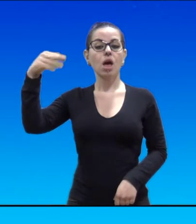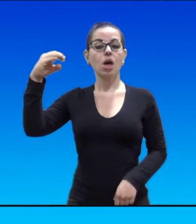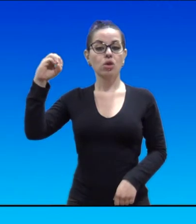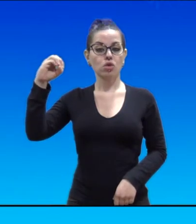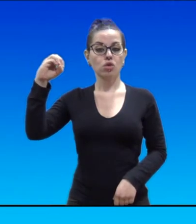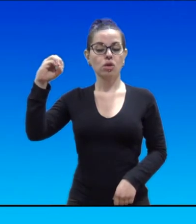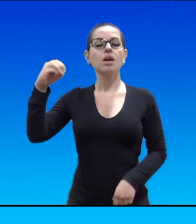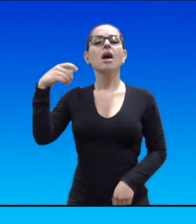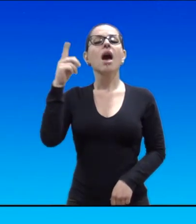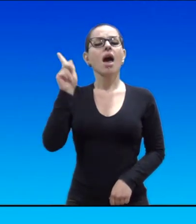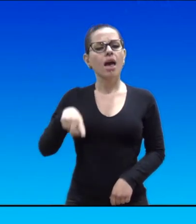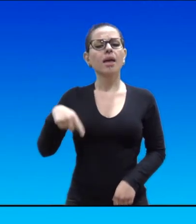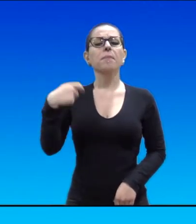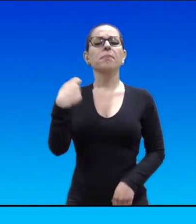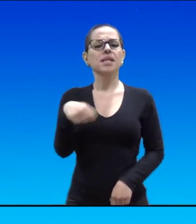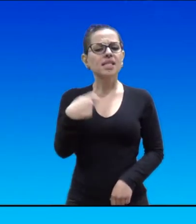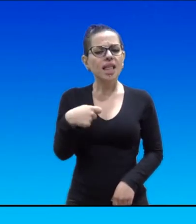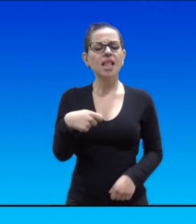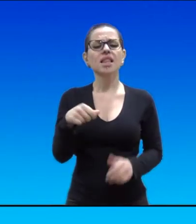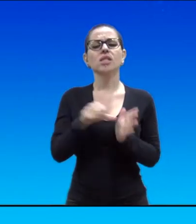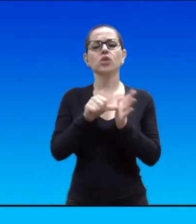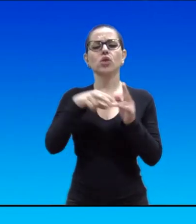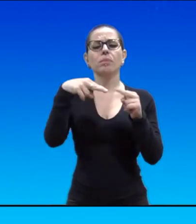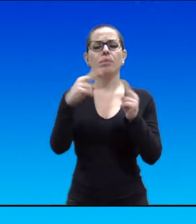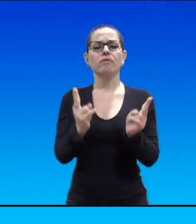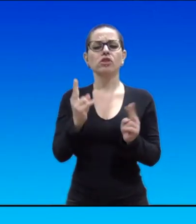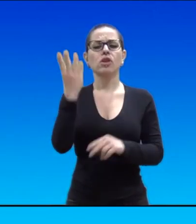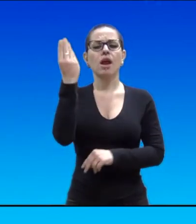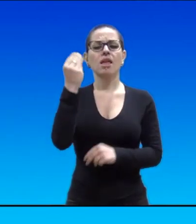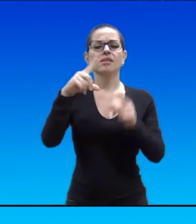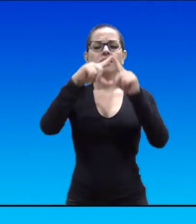e i Presidenti delle Sezioni Provinciali ENS della Regione.